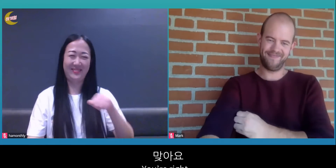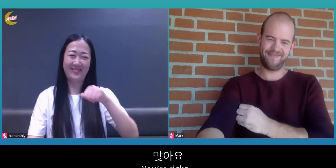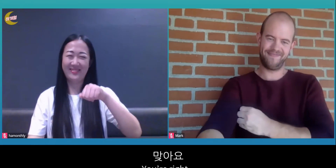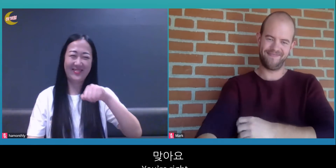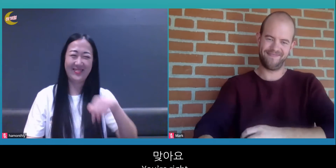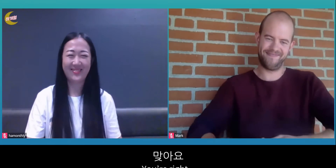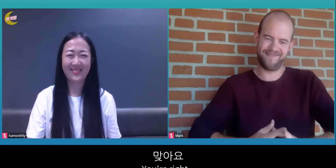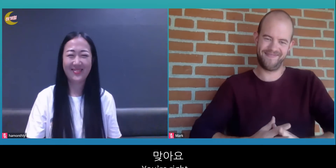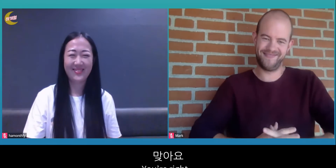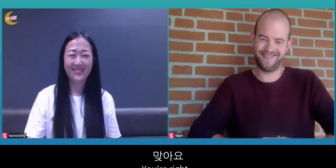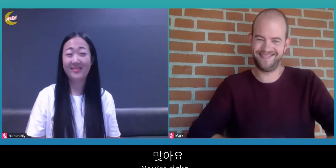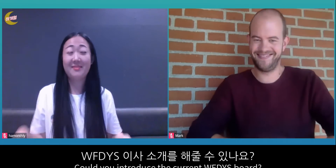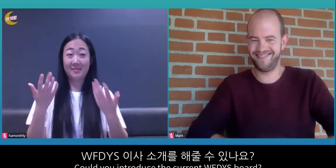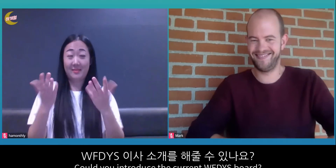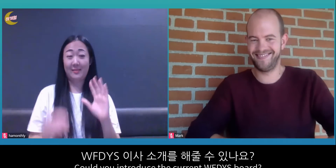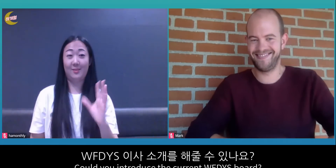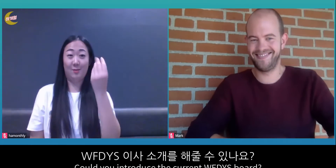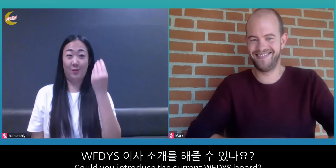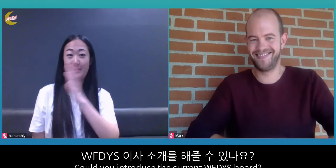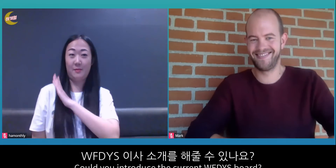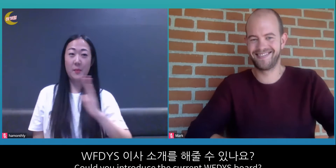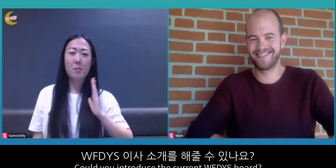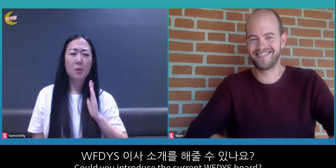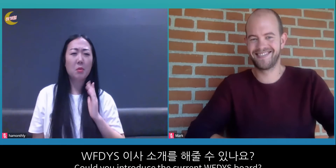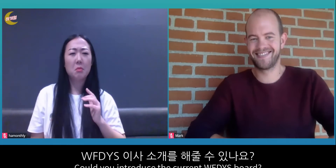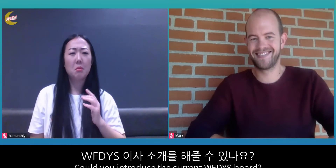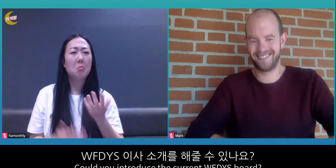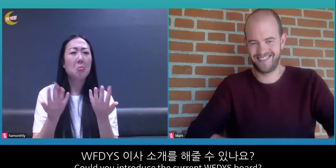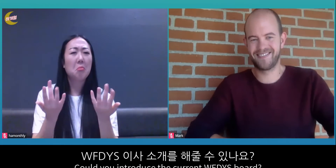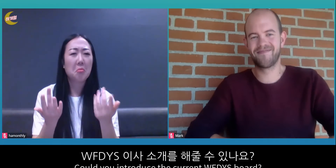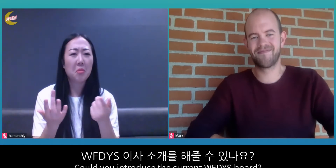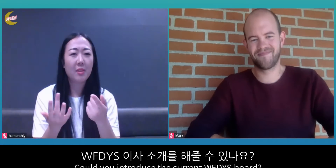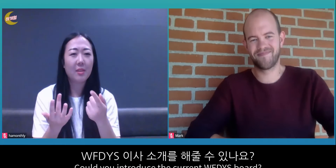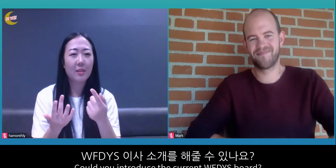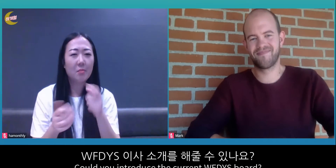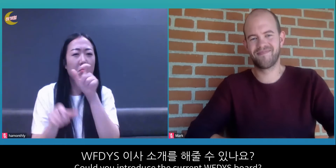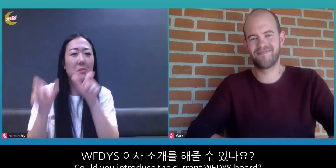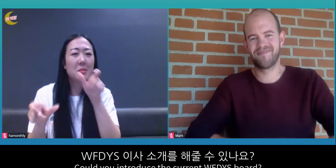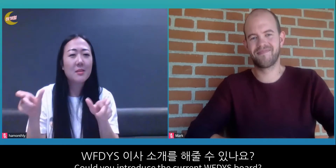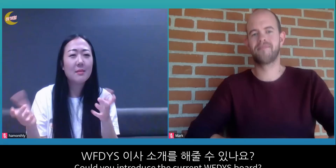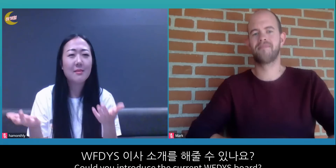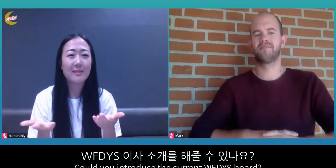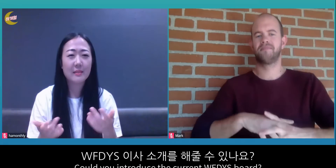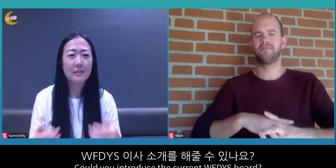あなたが正しい。 現在のWFDYSボードを紹介していただけますか？